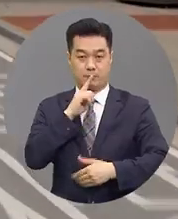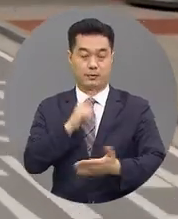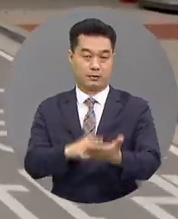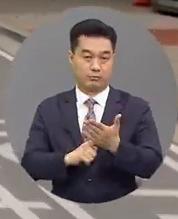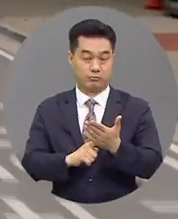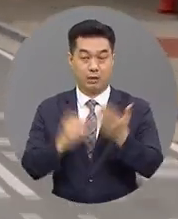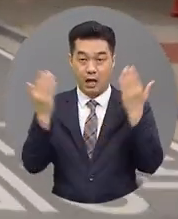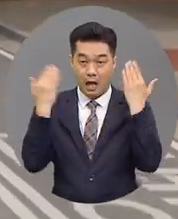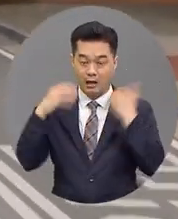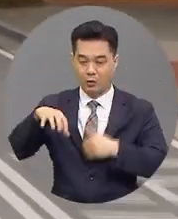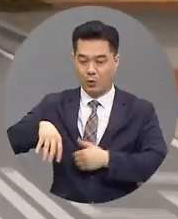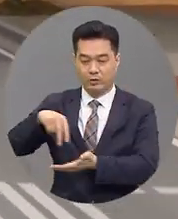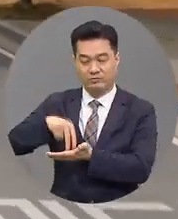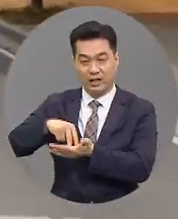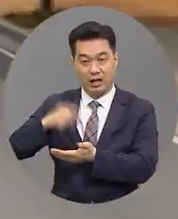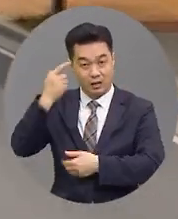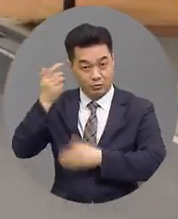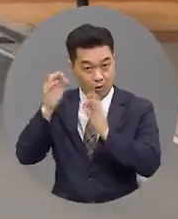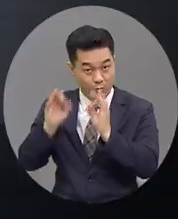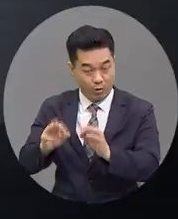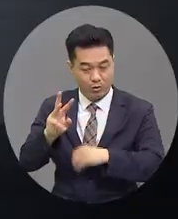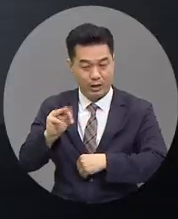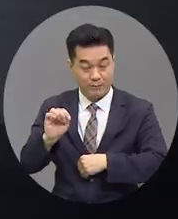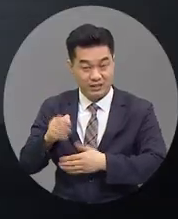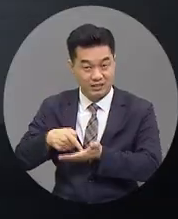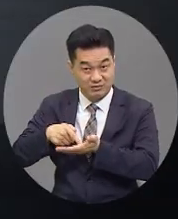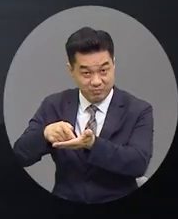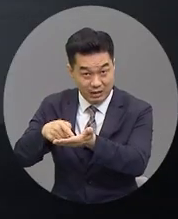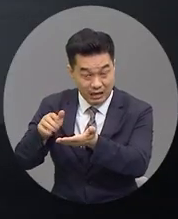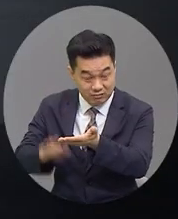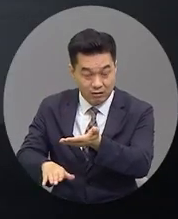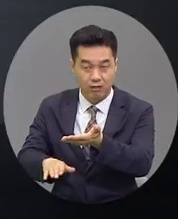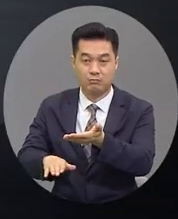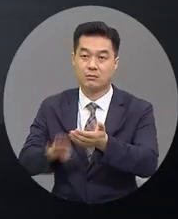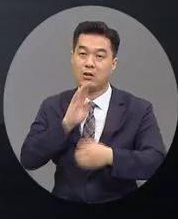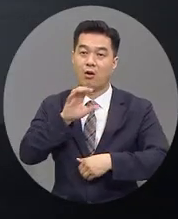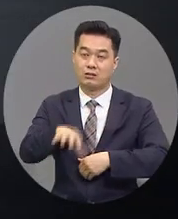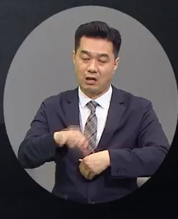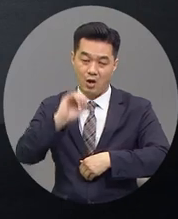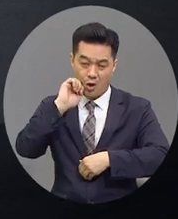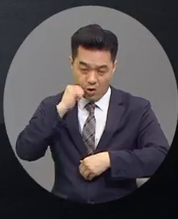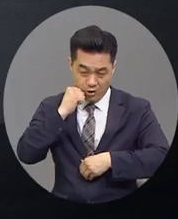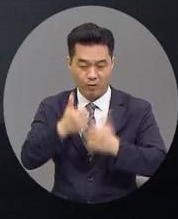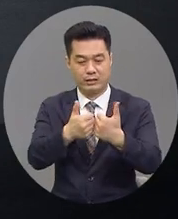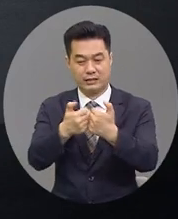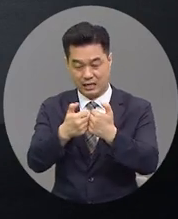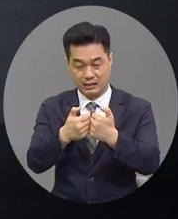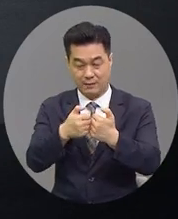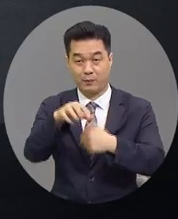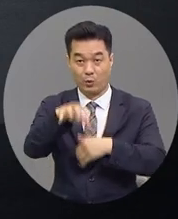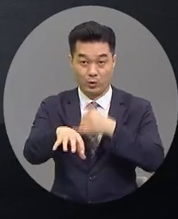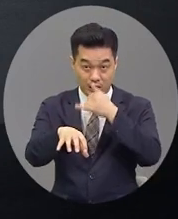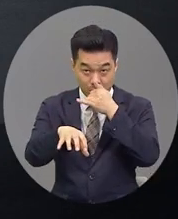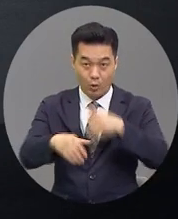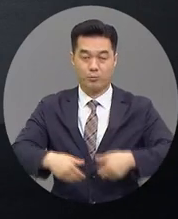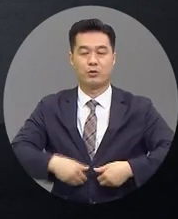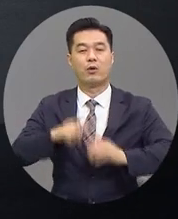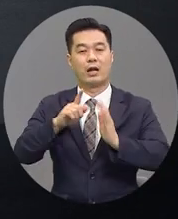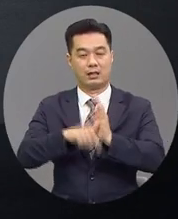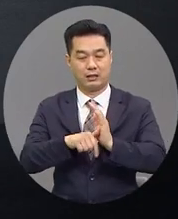노동과 안전 사고 위험에 노출되어있다는 지적이 나옵니다. 학교 측의 입장을 묻는 MBC의 질문에 현장 실습생의 애로사항 상담을 위한